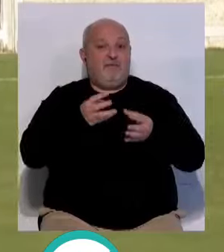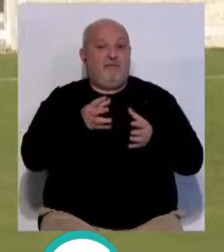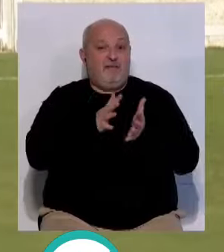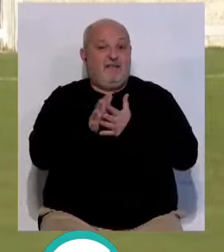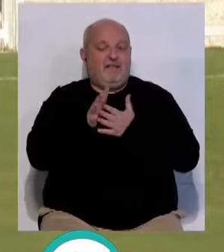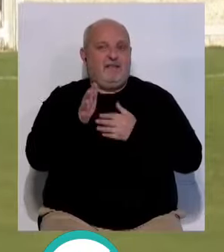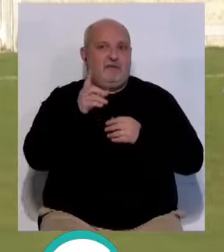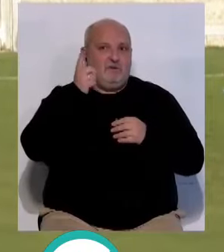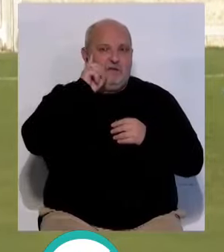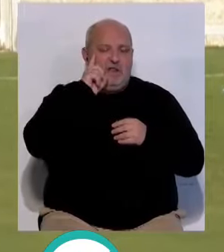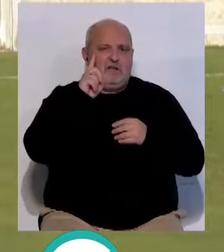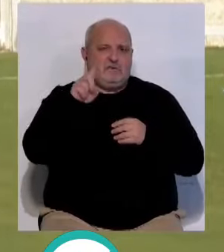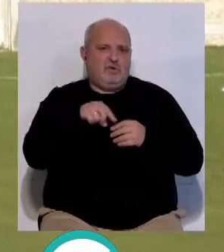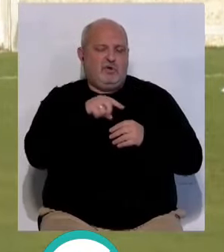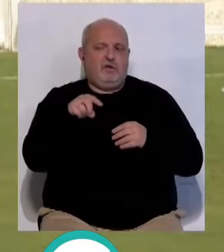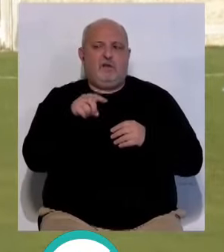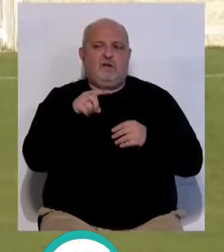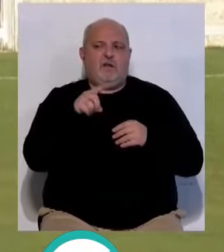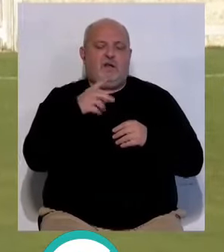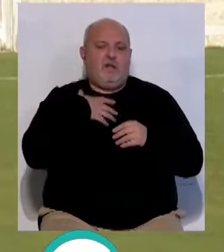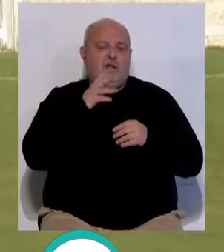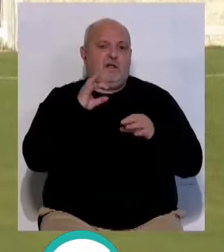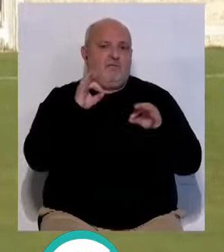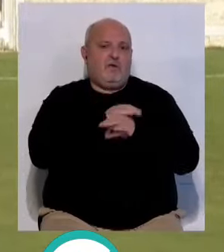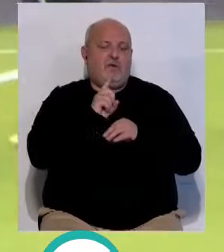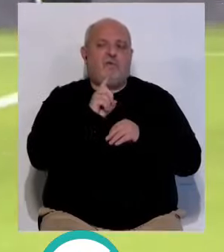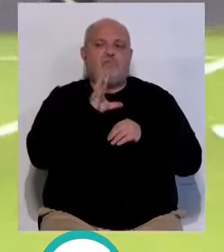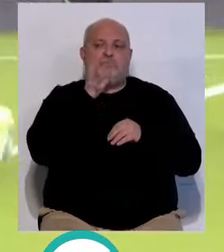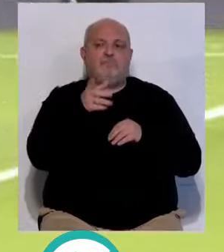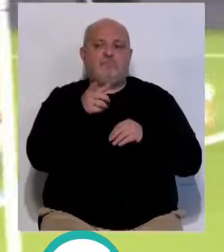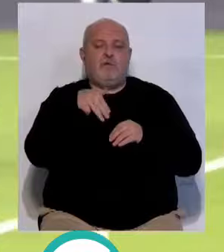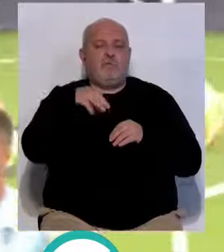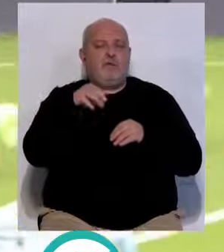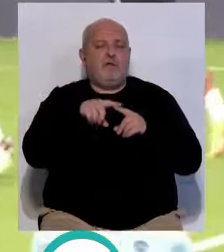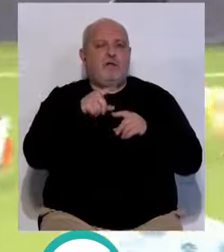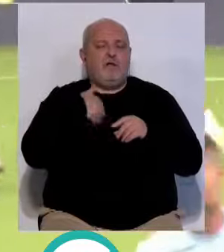no sé si la tenéis atada también y si no estoy equivocado momon Val cumple contrato el 30 de